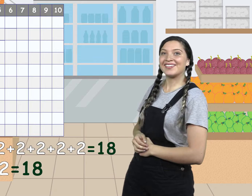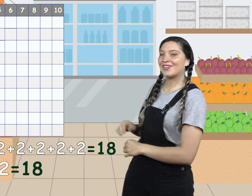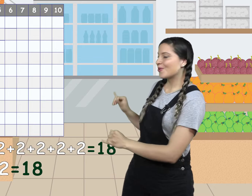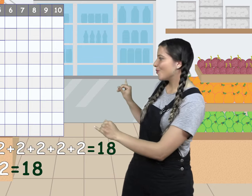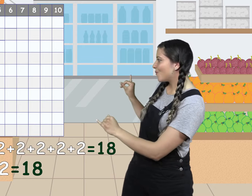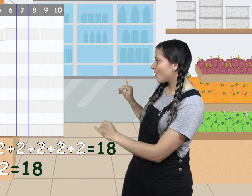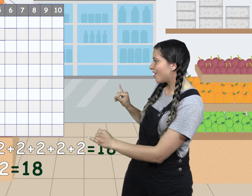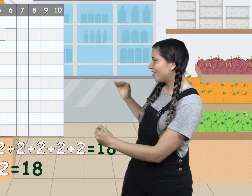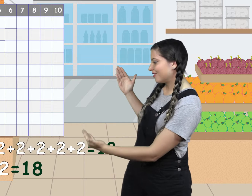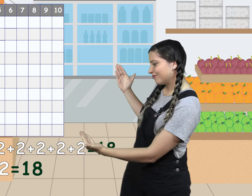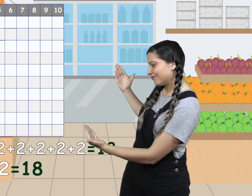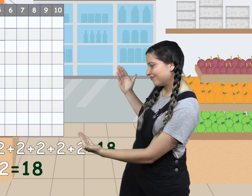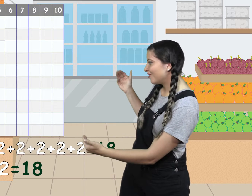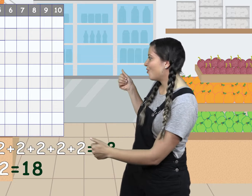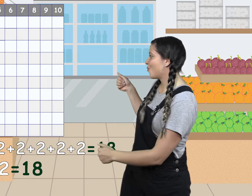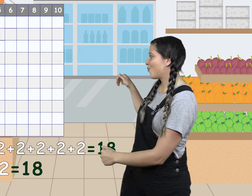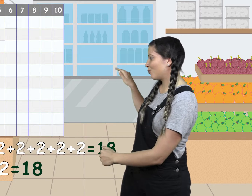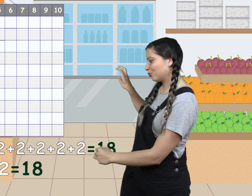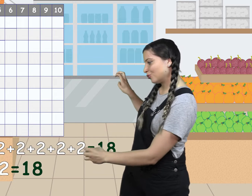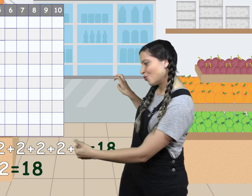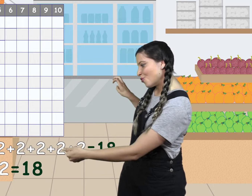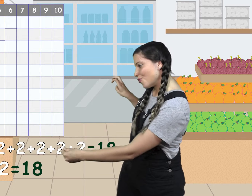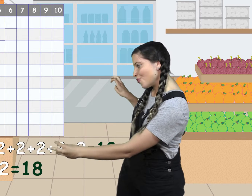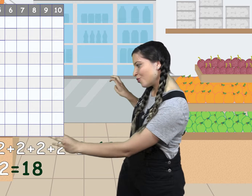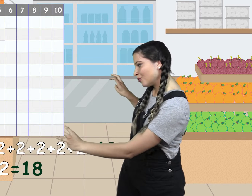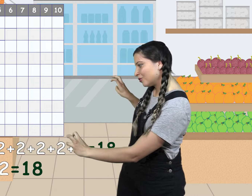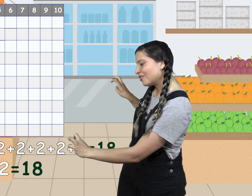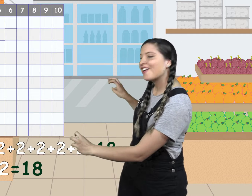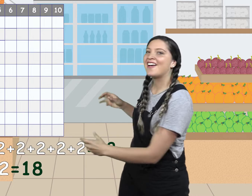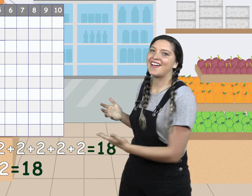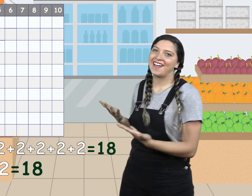Así que ambos resultados son iguales.